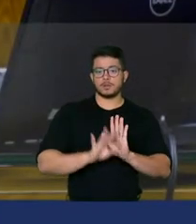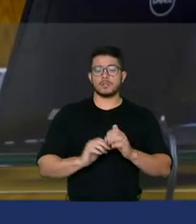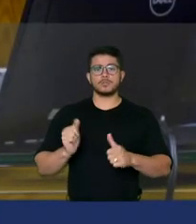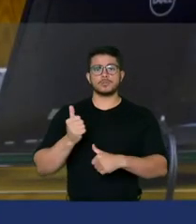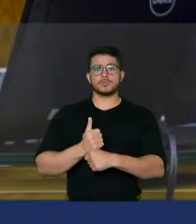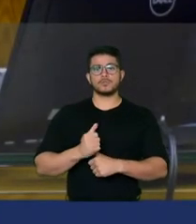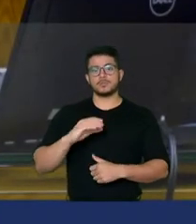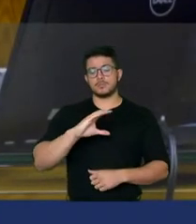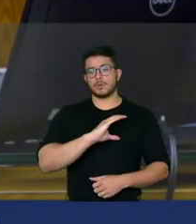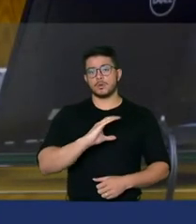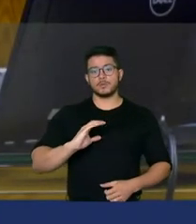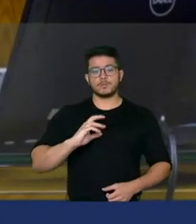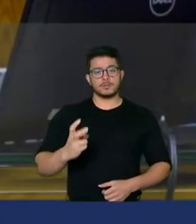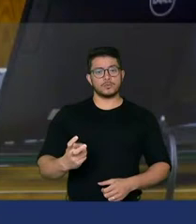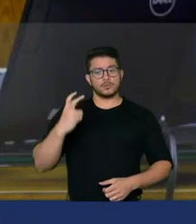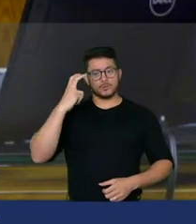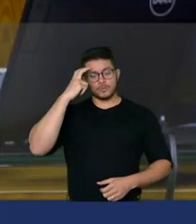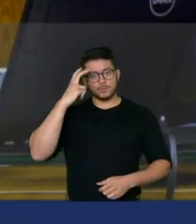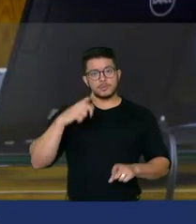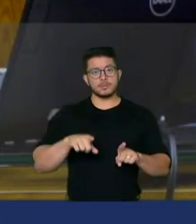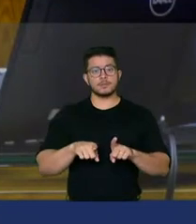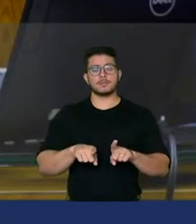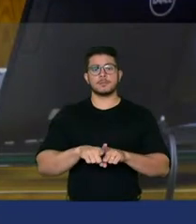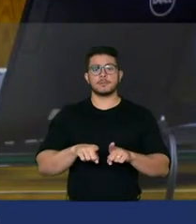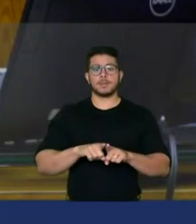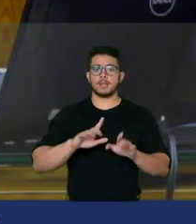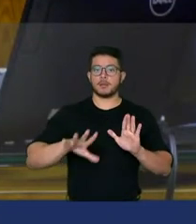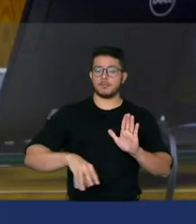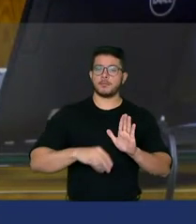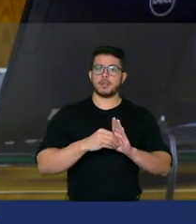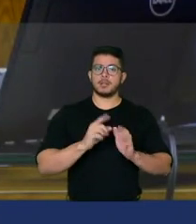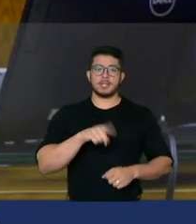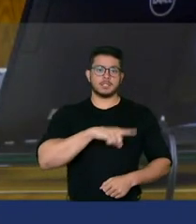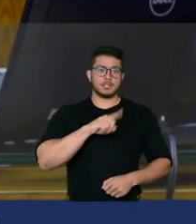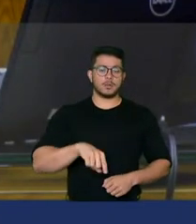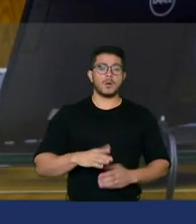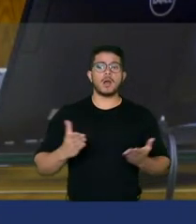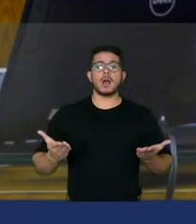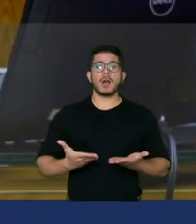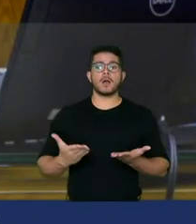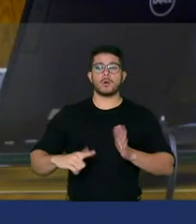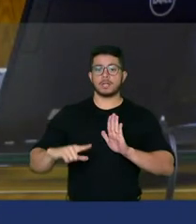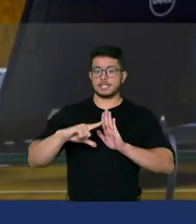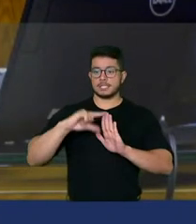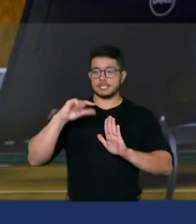PROPOSIÇÃO INICIAL, SUBSTITUTIVO DA COMISSÃO DE CULTURA, AS APENSADAS E AS EMENDAS RESSALVADOS OS DESTAQUES. DESTAQUE DE BANCADA N° 3, REQUER NOS TERMOS DO